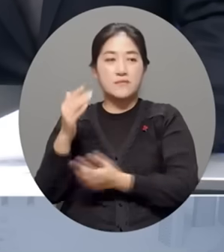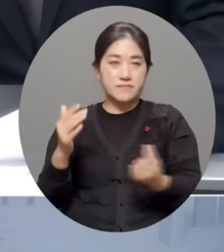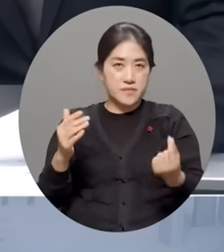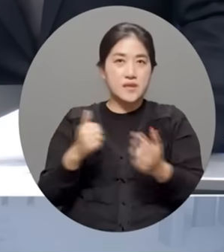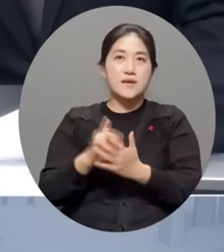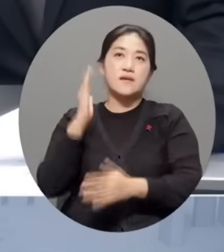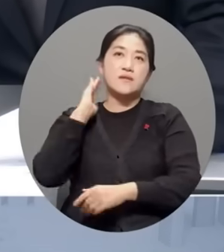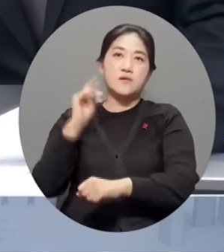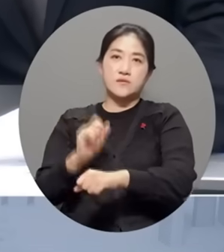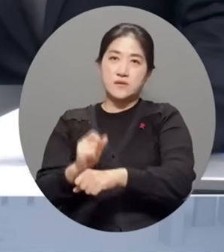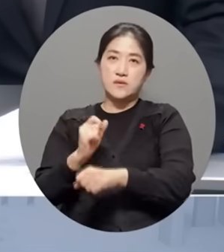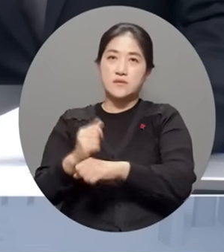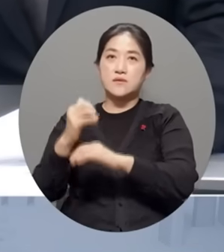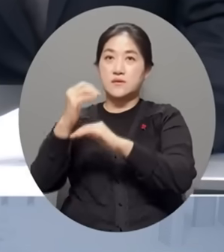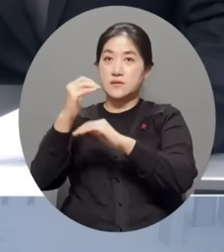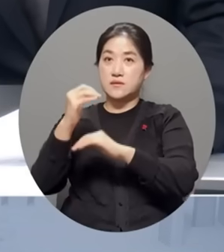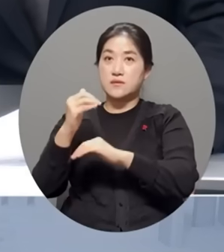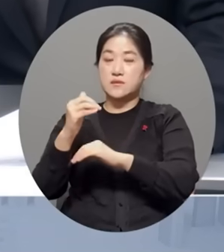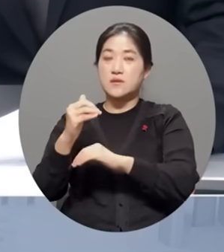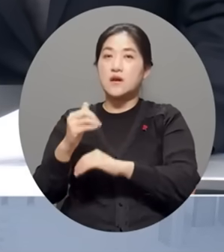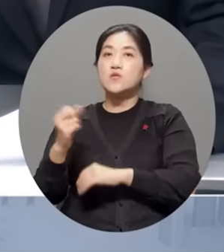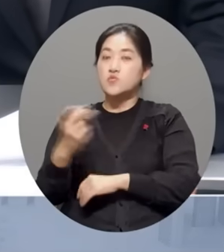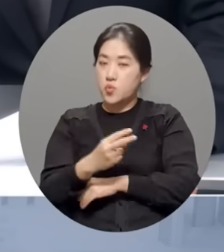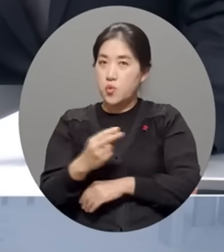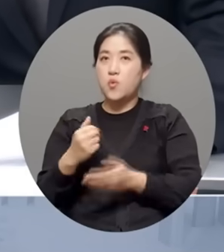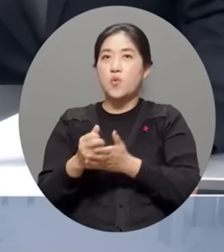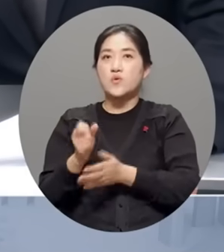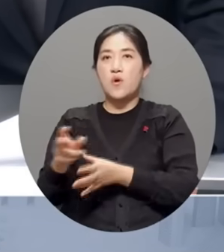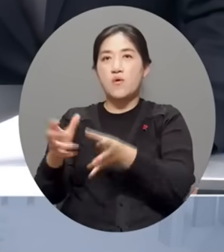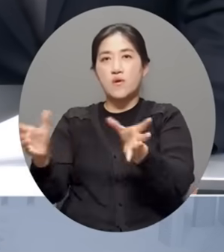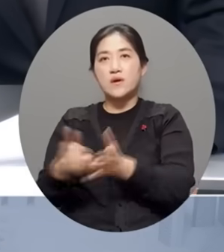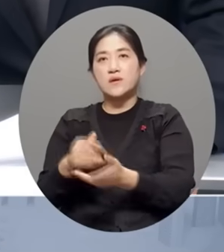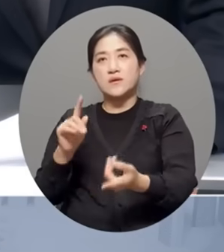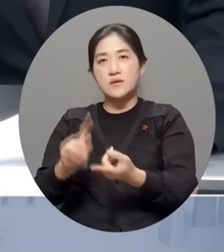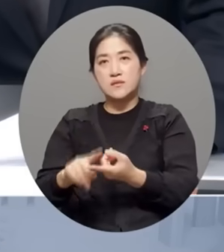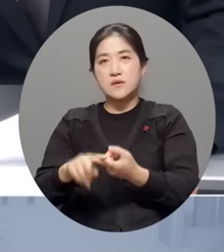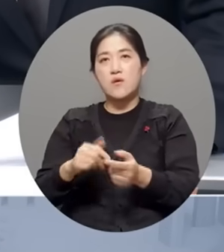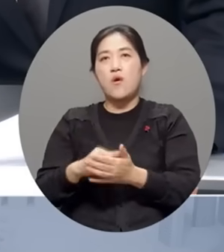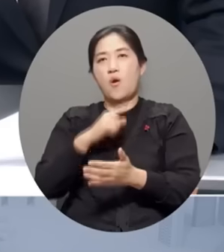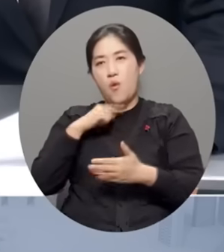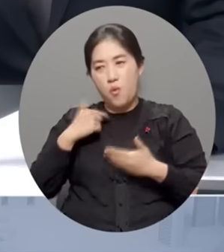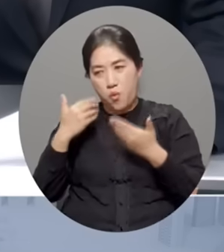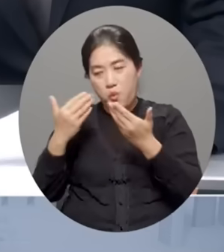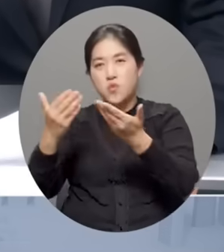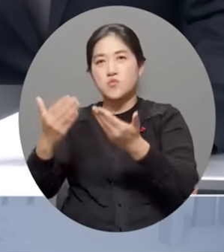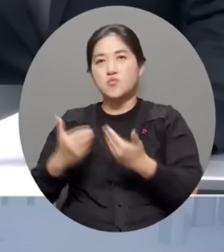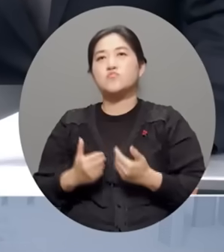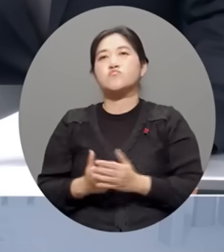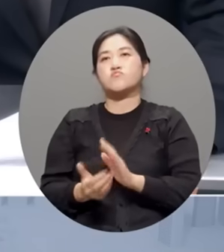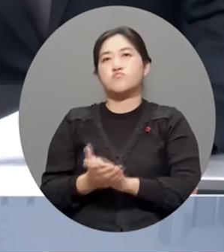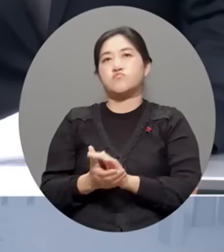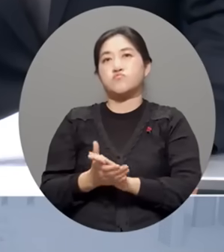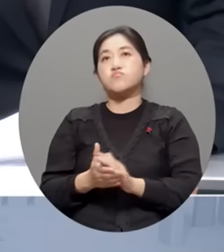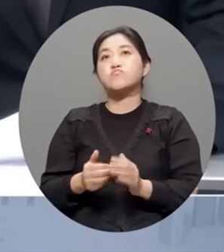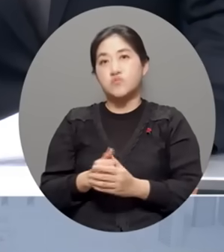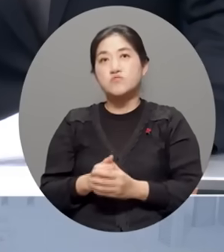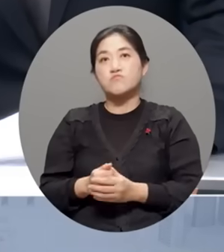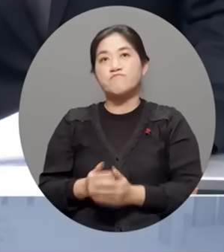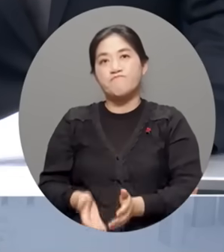(앵커) 그랬죠. (기자) 대통령실에서는 이 부분, 대통령실뿐 아니라 여권에서는 이 부분에